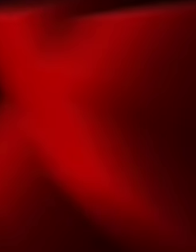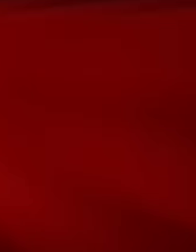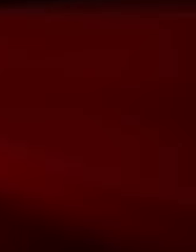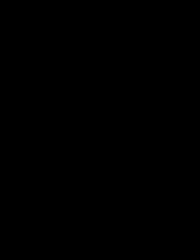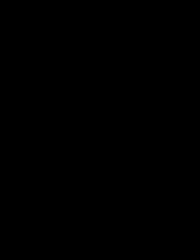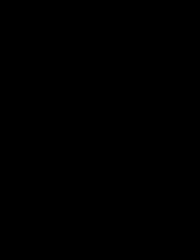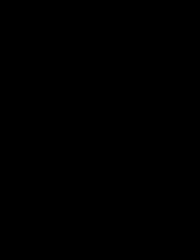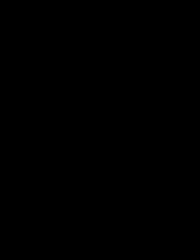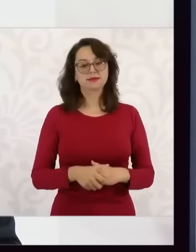[Música] [Aplausos]